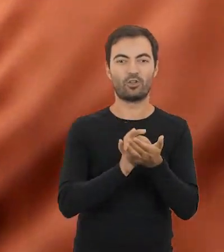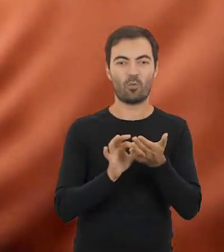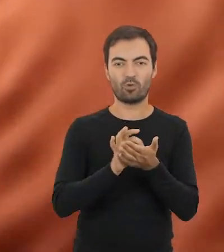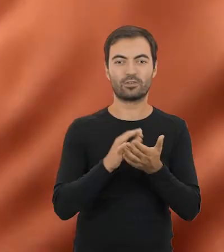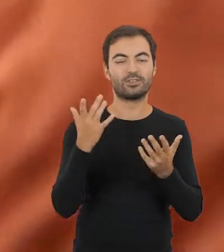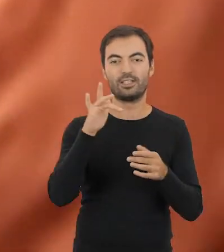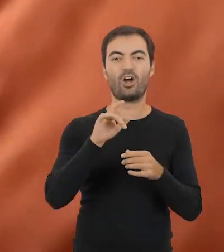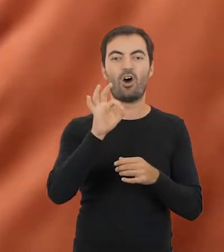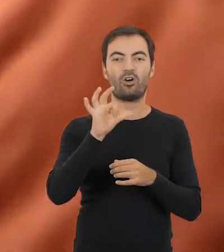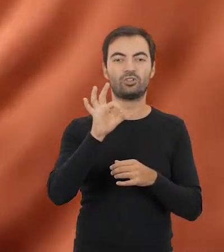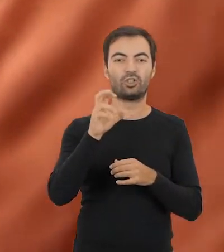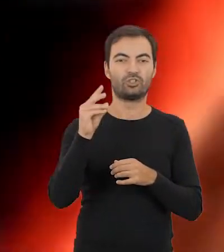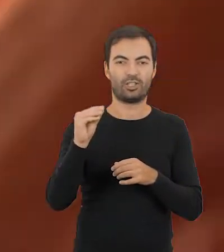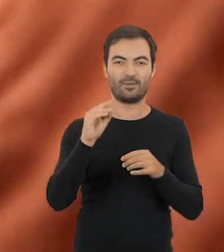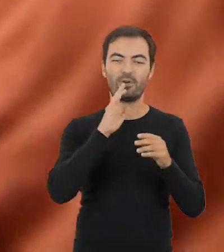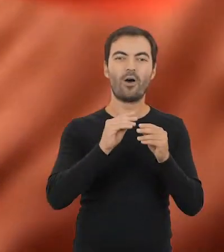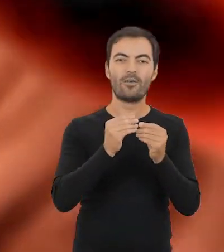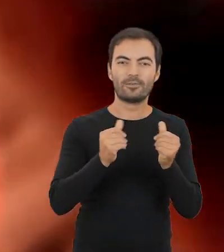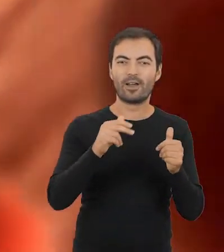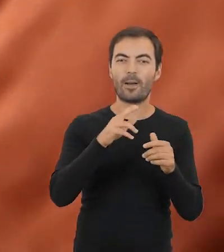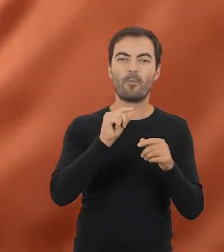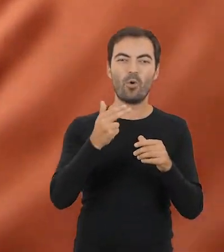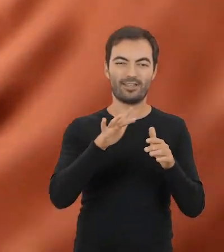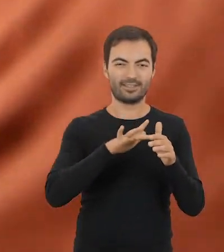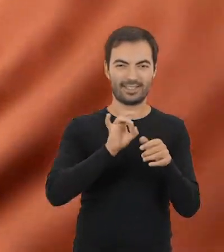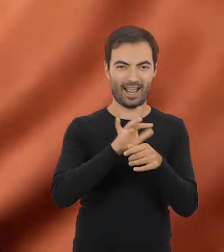płynnej części krwi składającej się w 90% z wody,